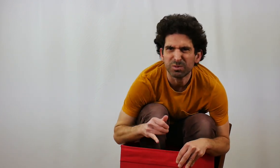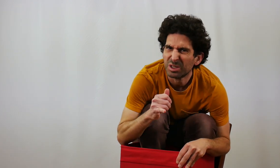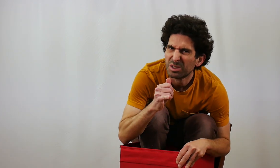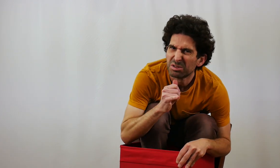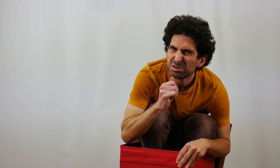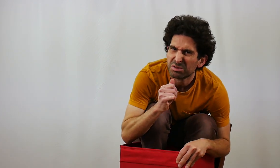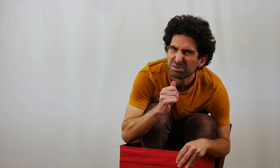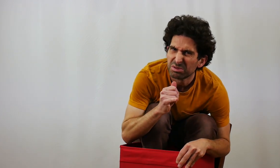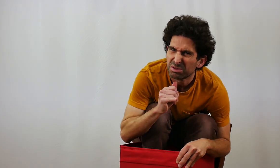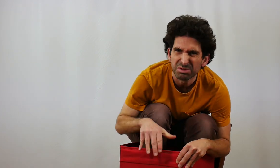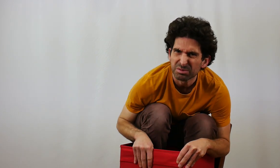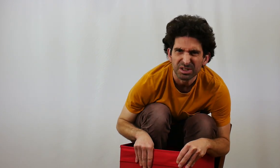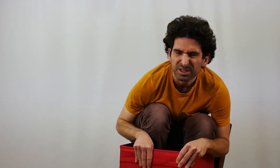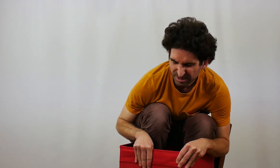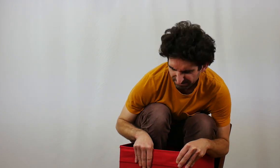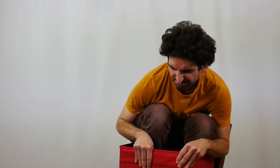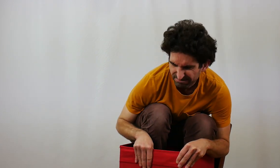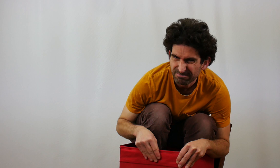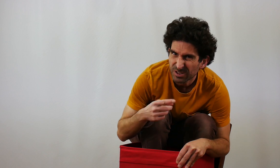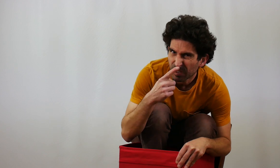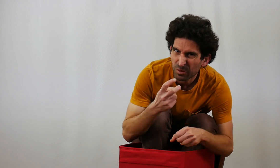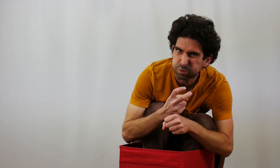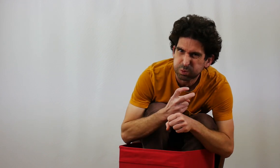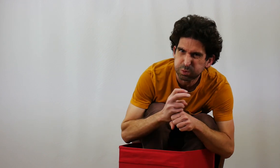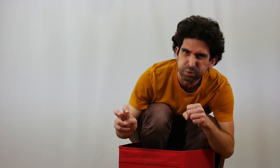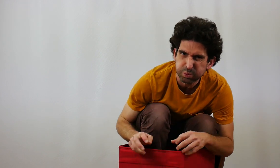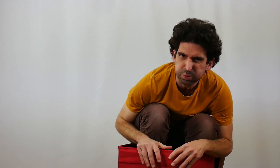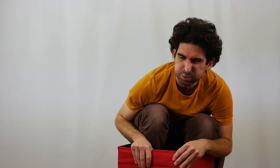C'est petit. Je sens que c'est risqué.